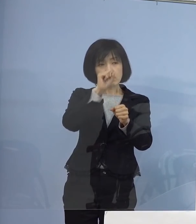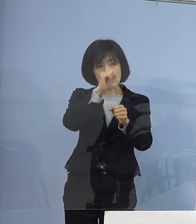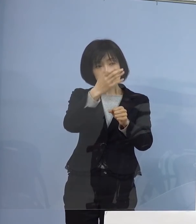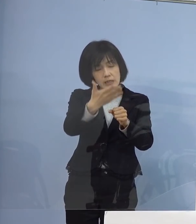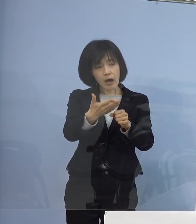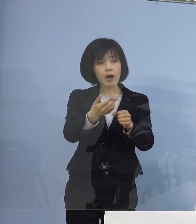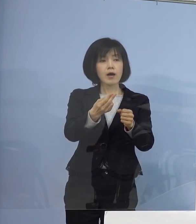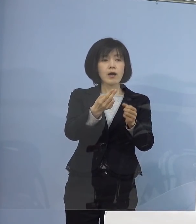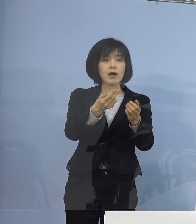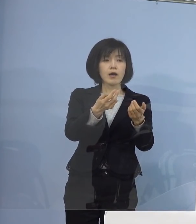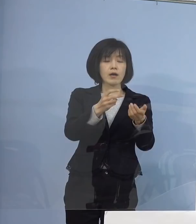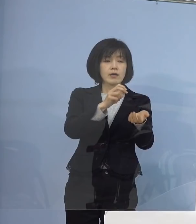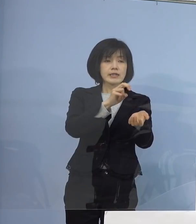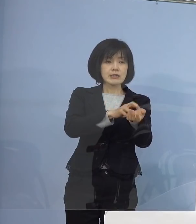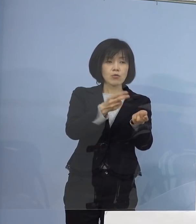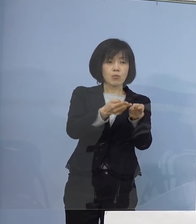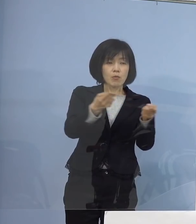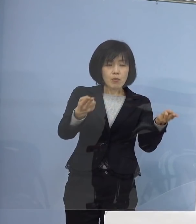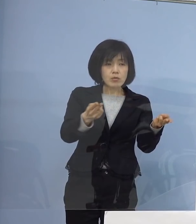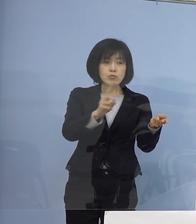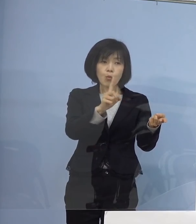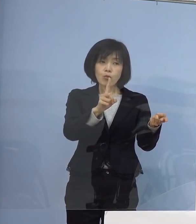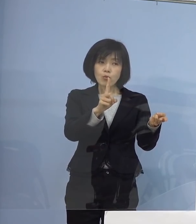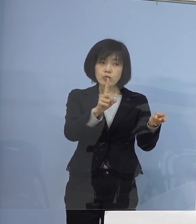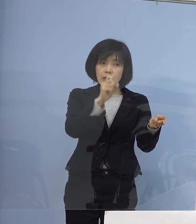ご教示いただく運びとしております